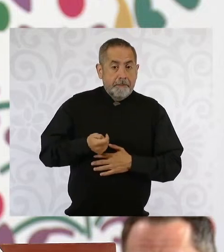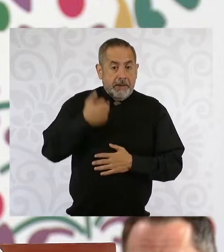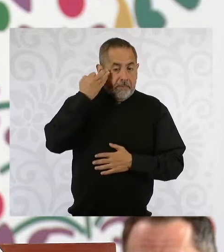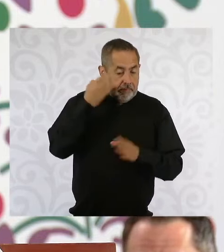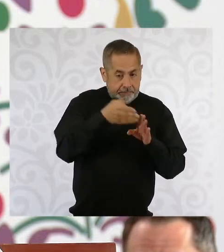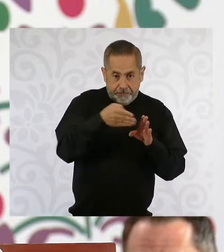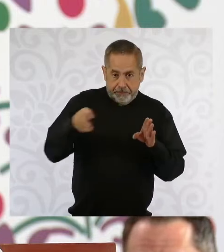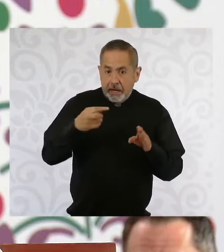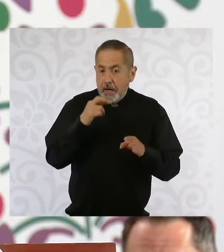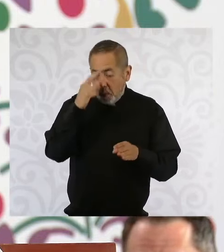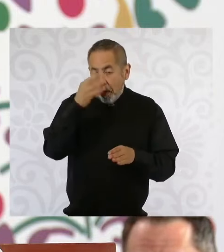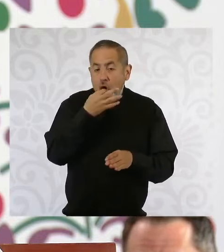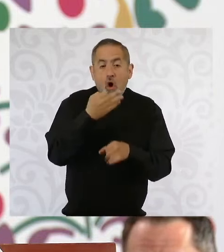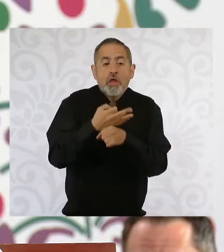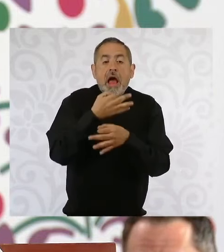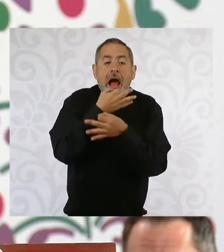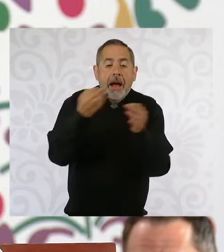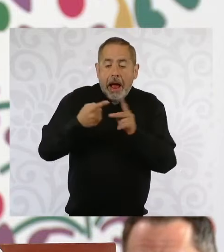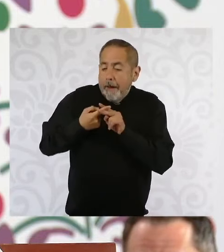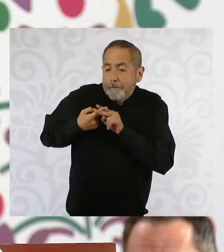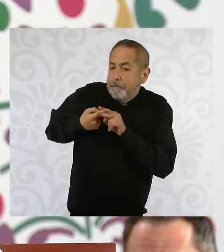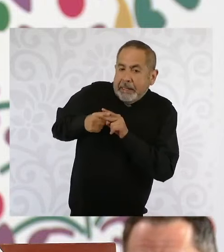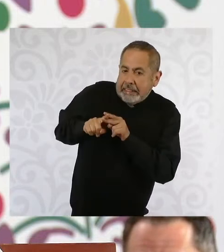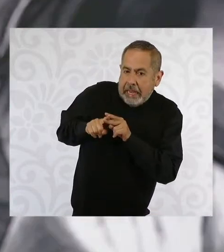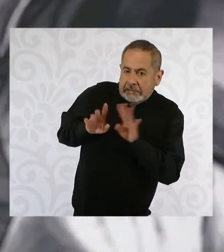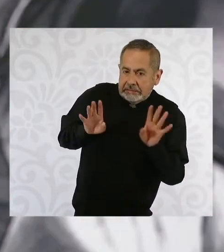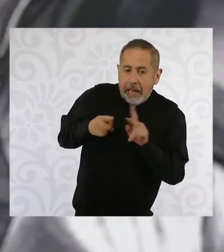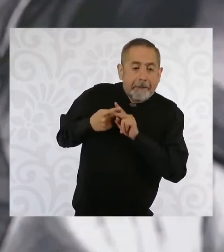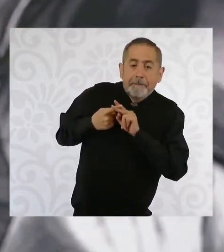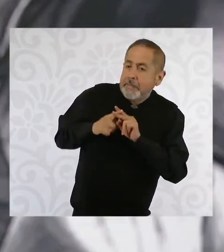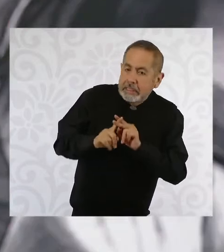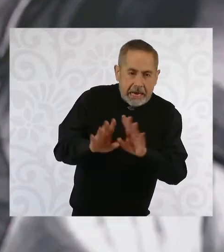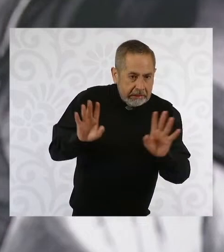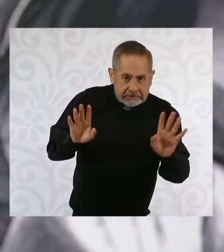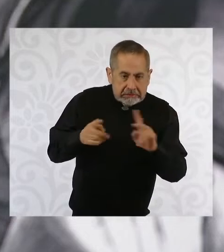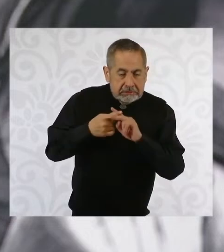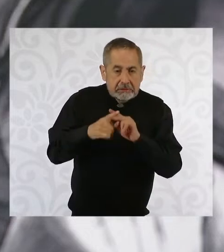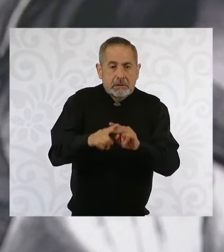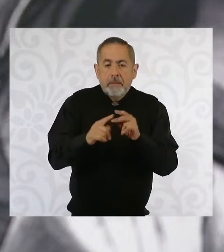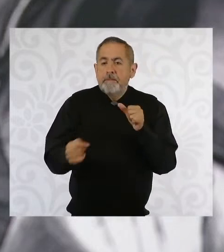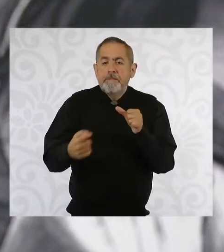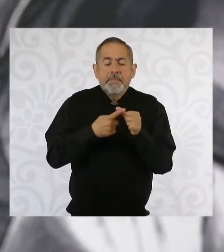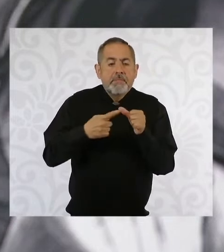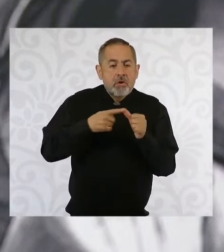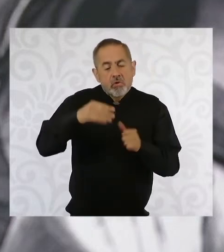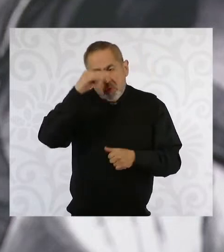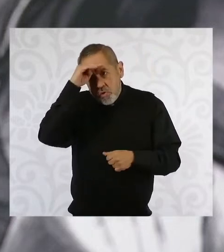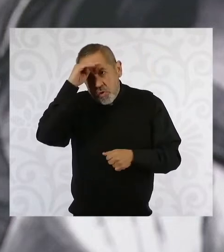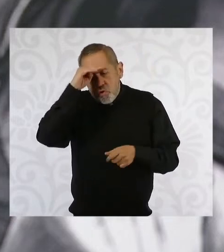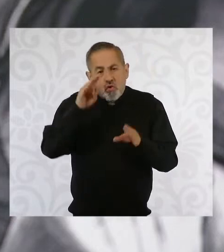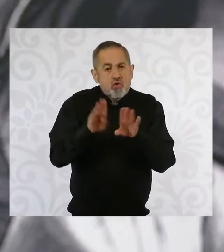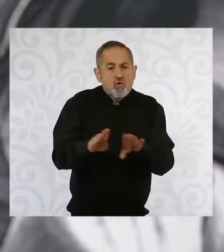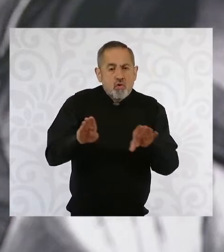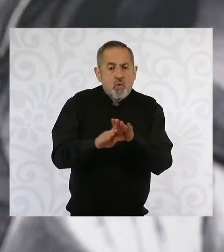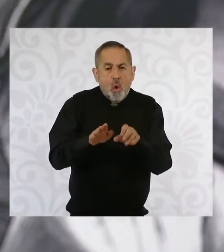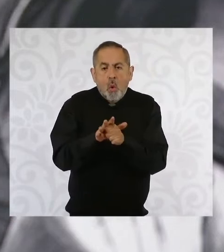que les estamos anunciando el inicio de este de este plan es evaluar Cuál será el mejor sitio